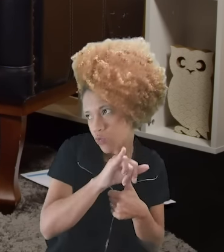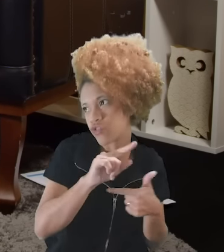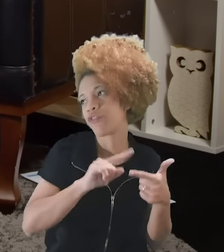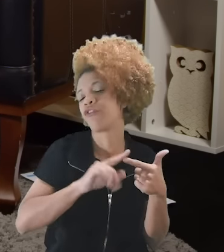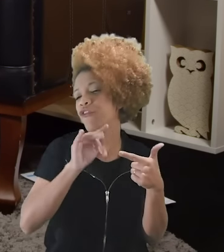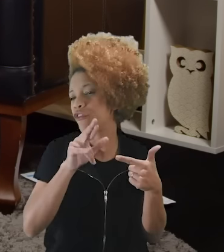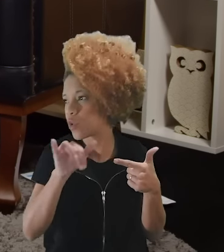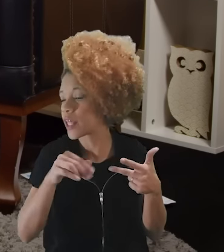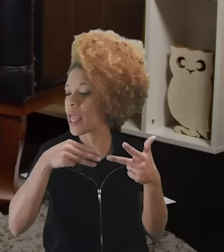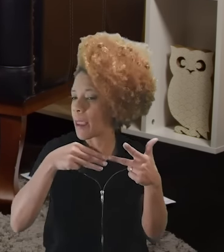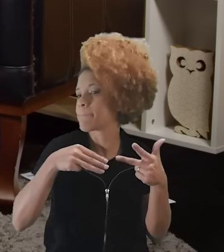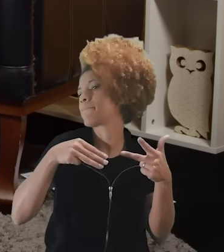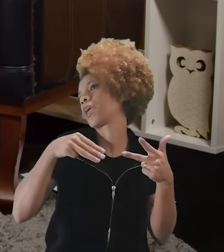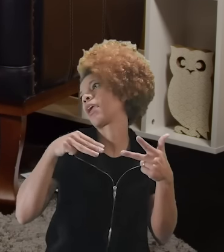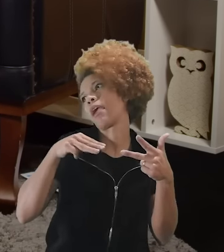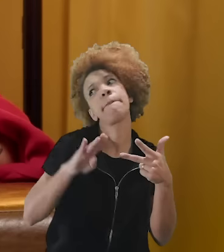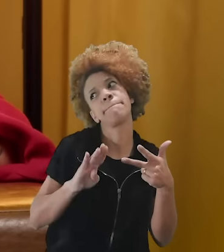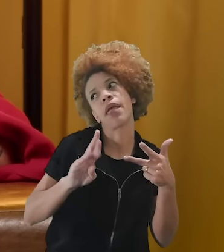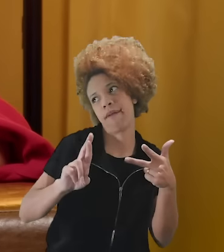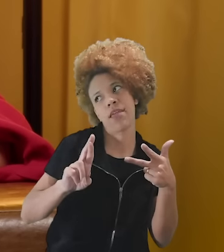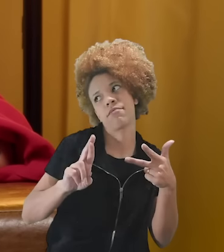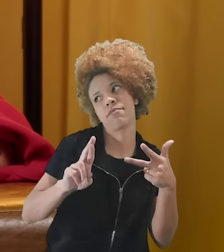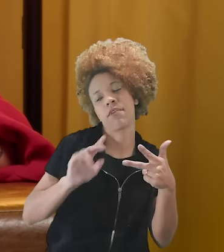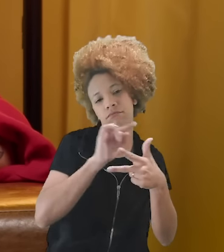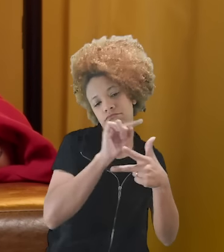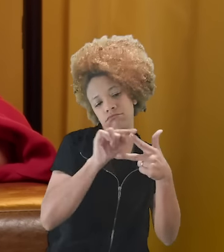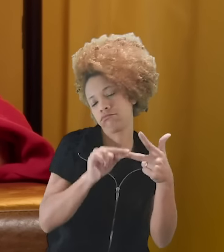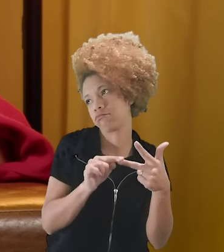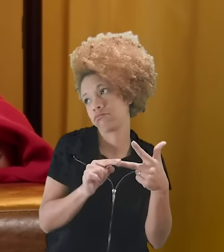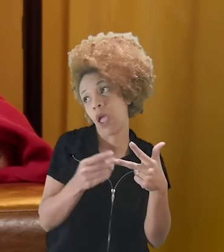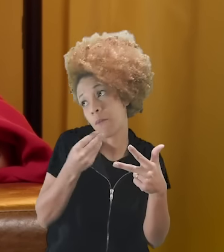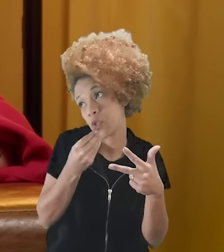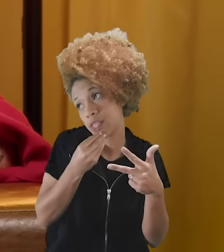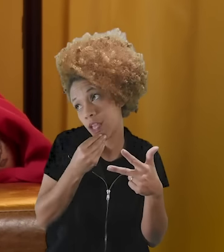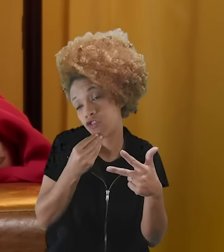são três só três lotes brasileiros né então são poucas oportunidades Então você tem realmente